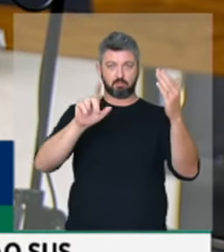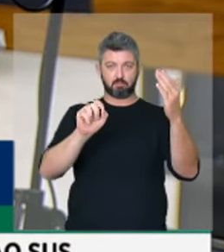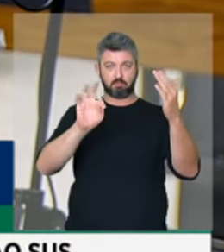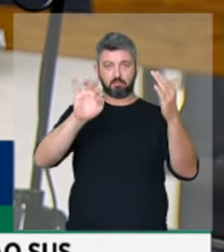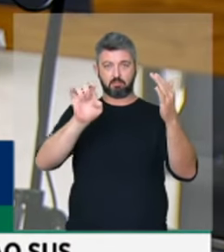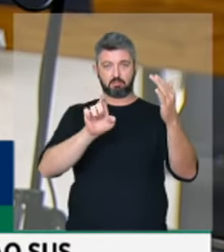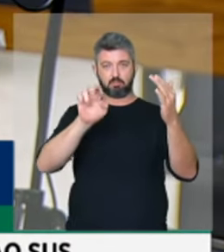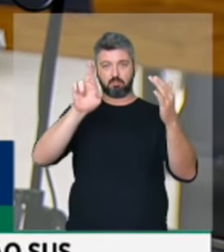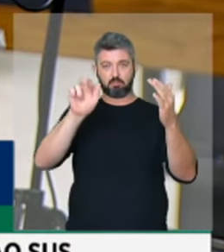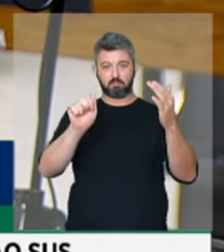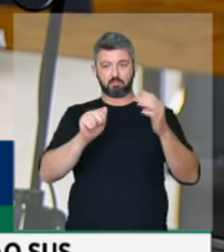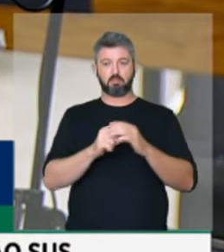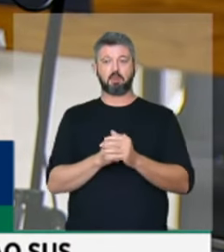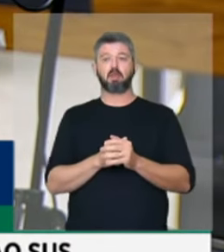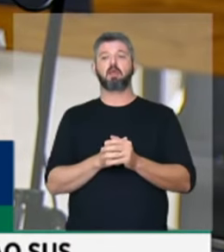NOME DA BANCADA DO PARTIDO DOS TRABALHADORES, QUE PRESTOU